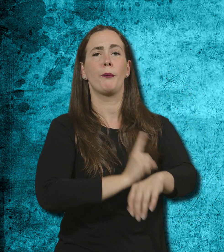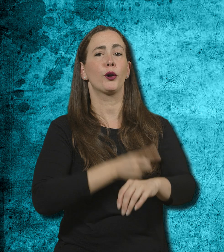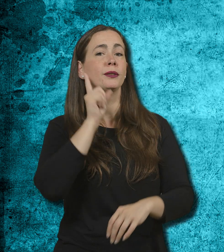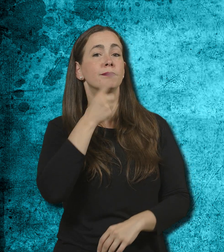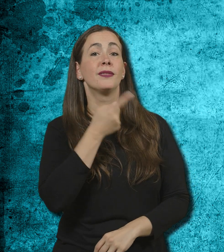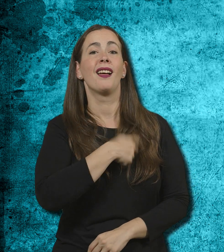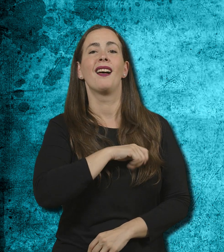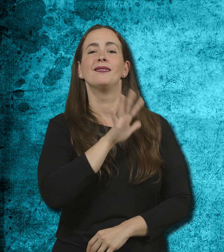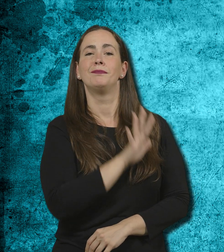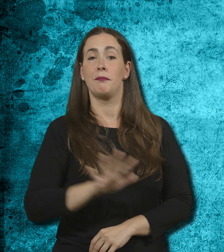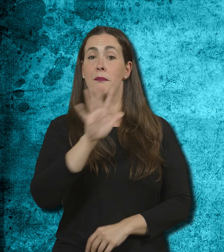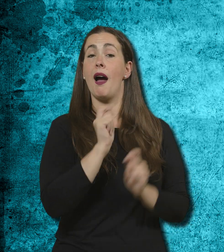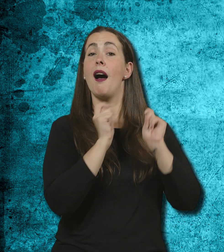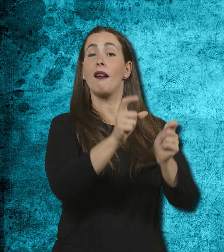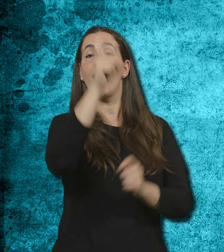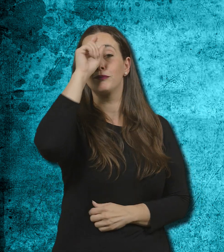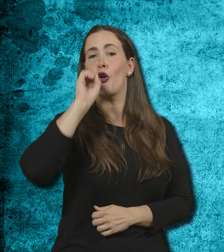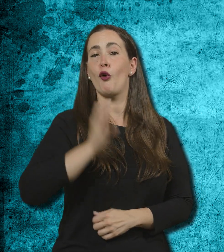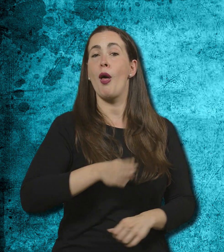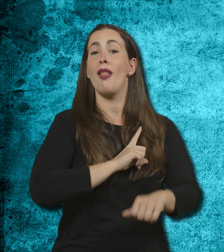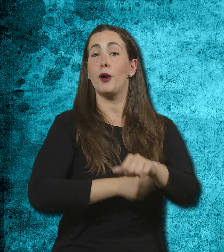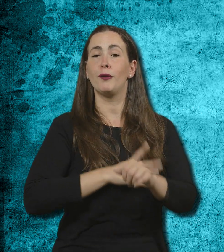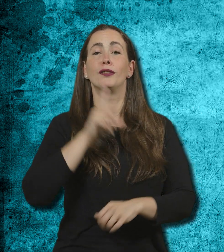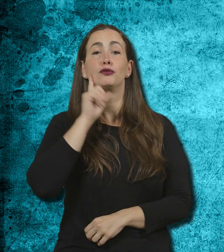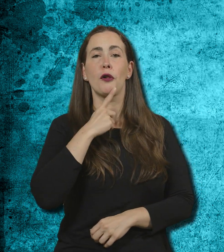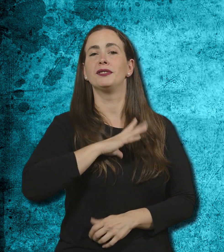El 1917 es va crear el primer Club Esportiu de Sords a Espanya,